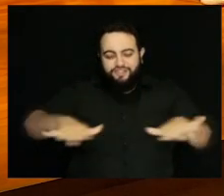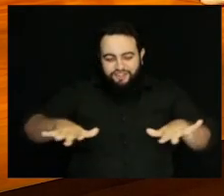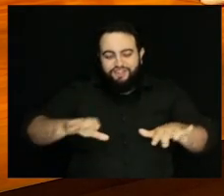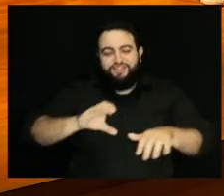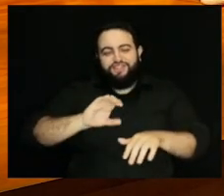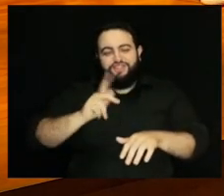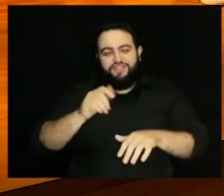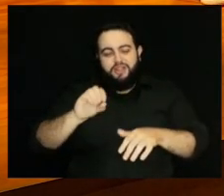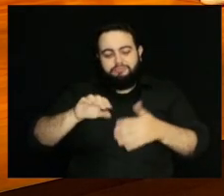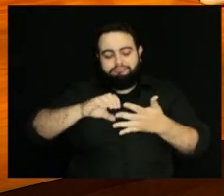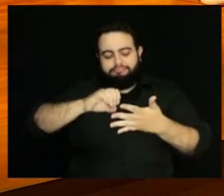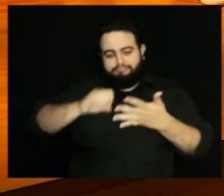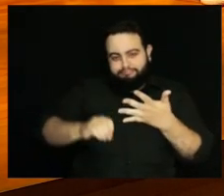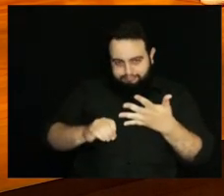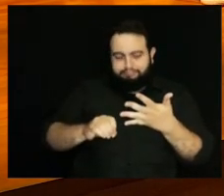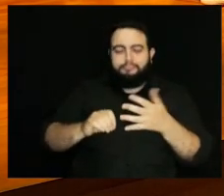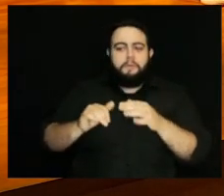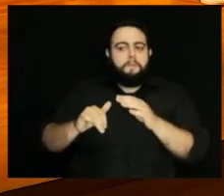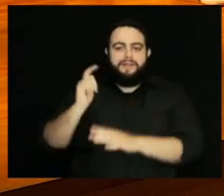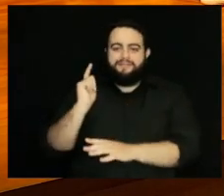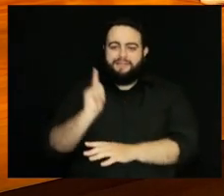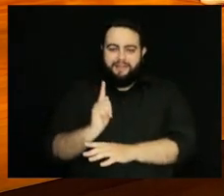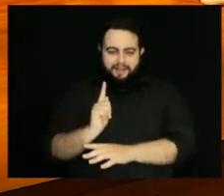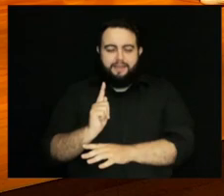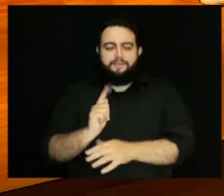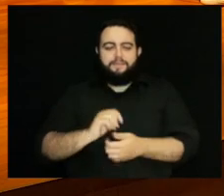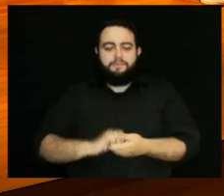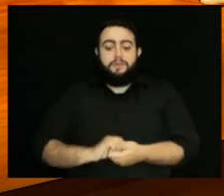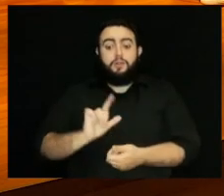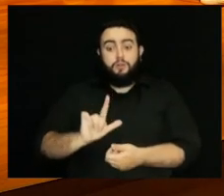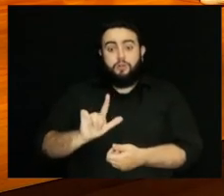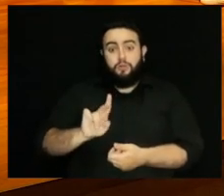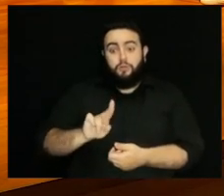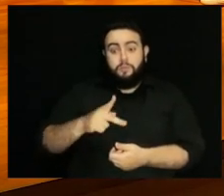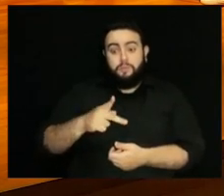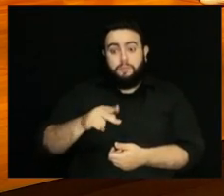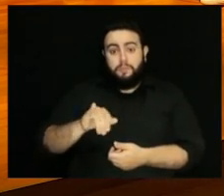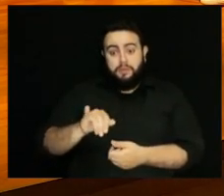nunca ter estudado nada. Você pega uma música como Torre de Babel, e aí eles vão construindo a torre, a